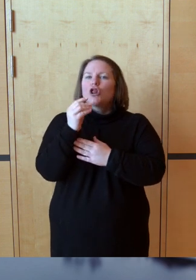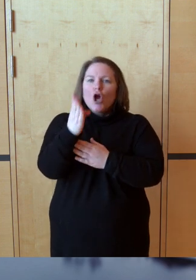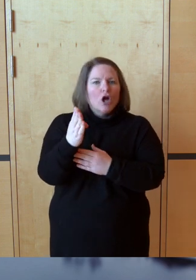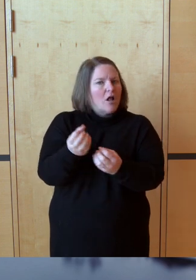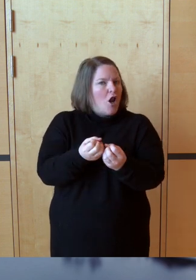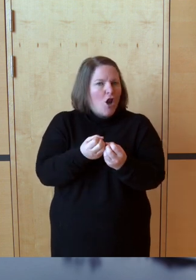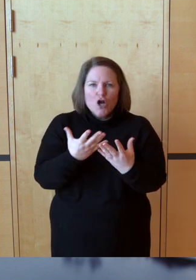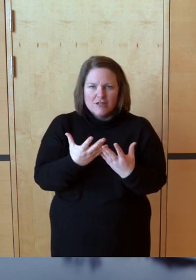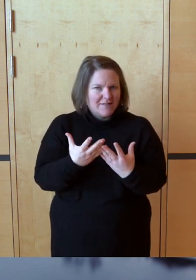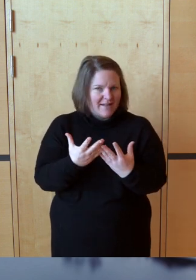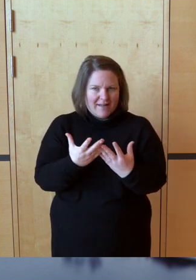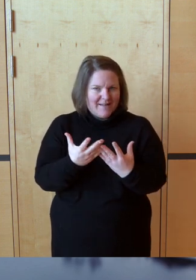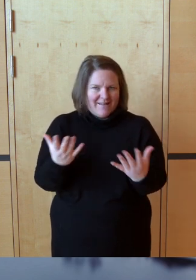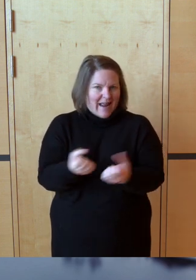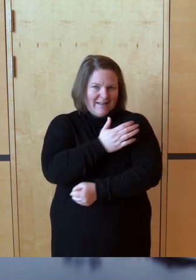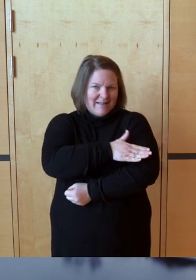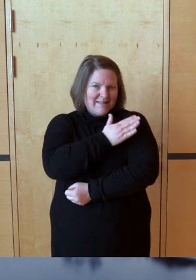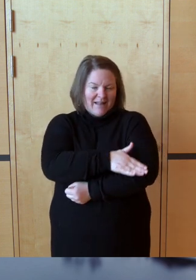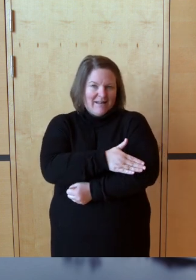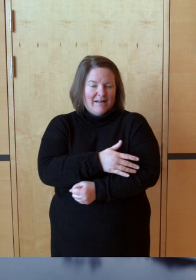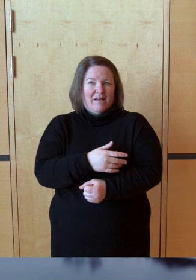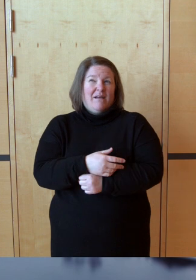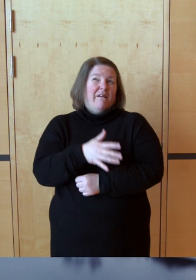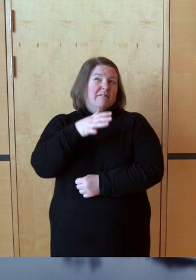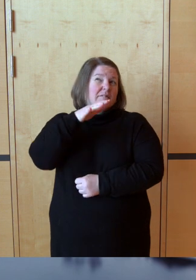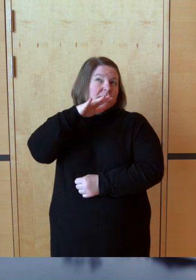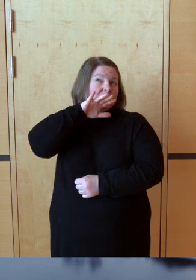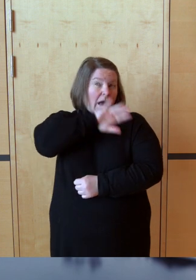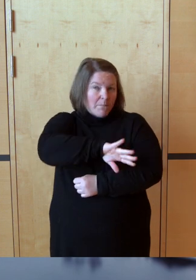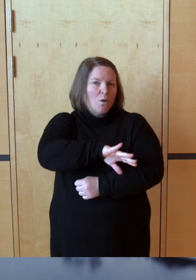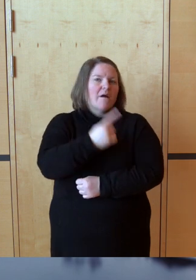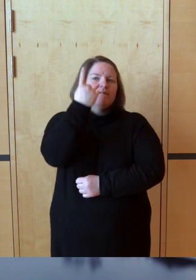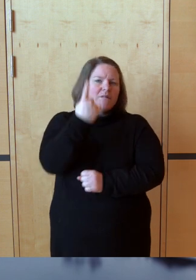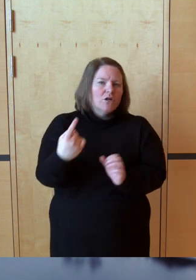Jag tror att det är alla * 5 år sedan vi första gången hade upp frågan i Skellefteås stadshus